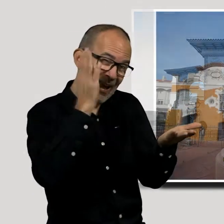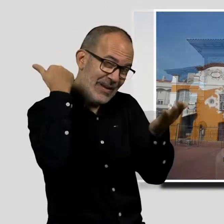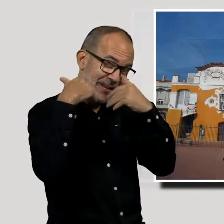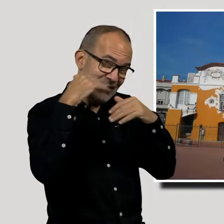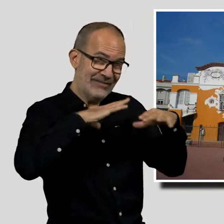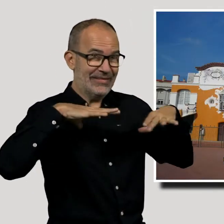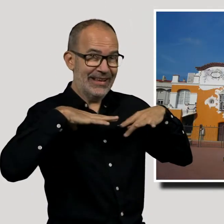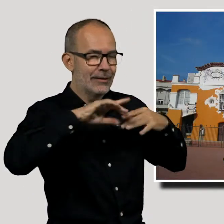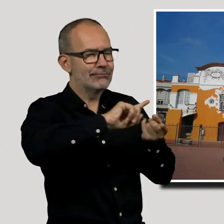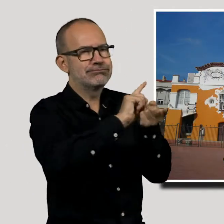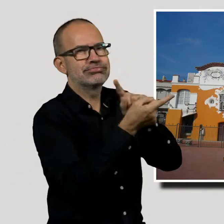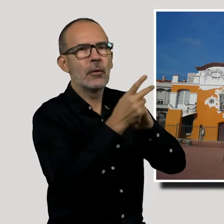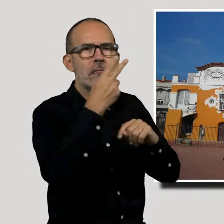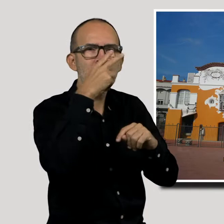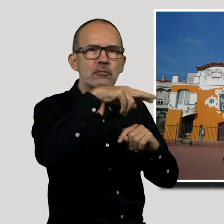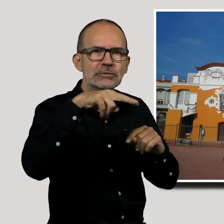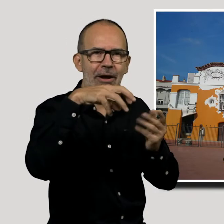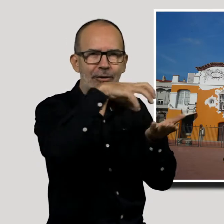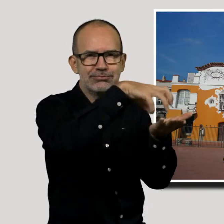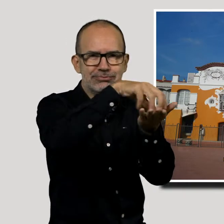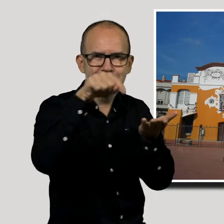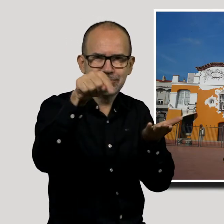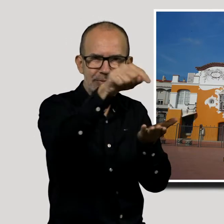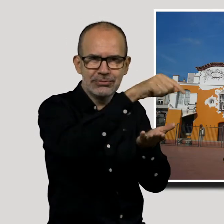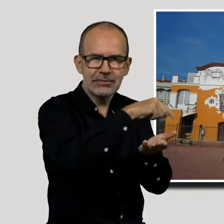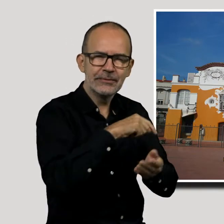Torres reconvertides en museus: